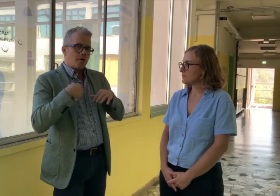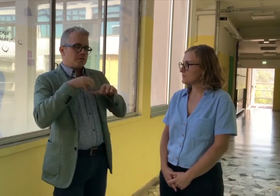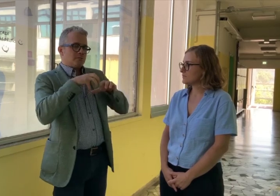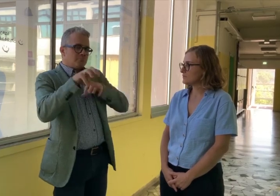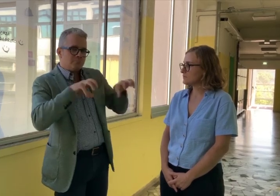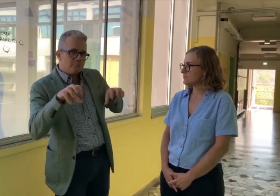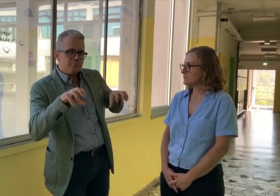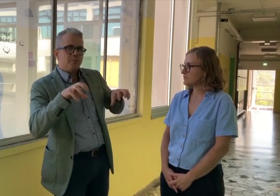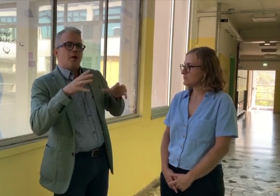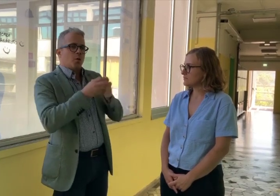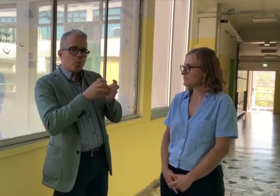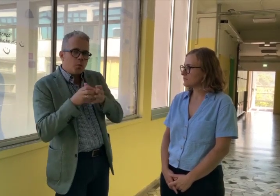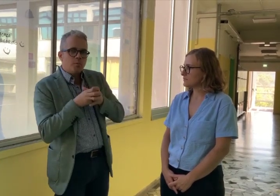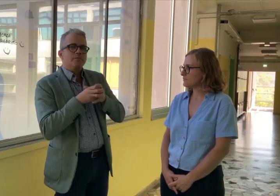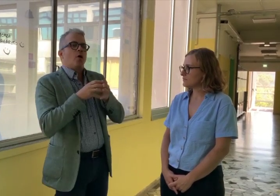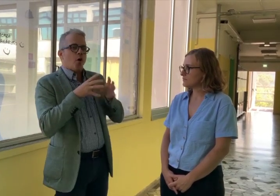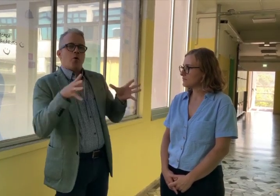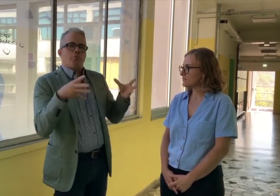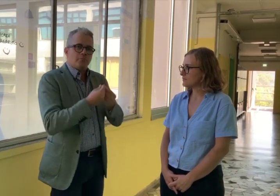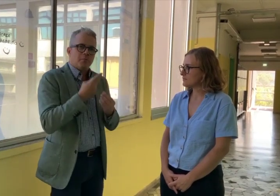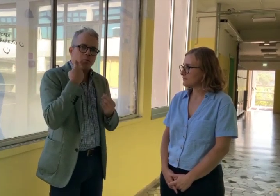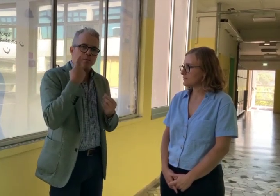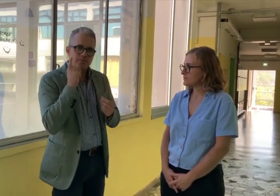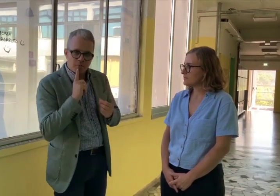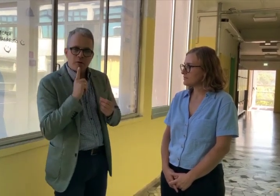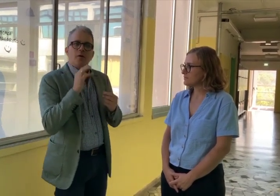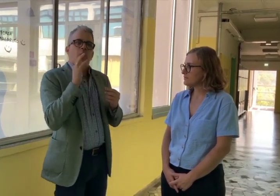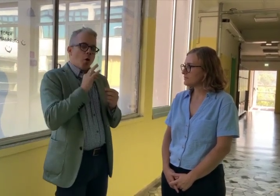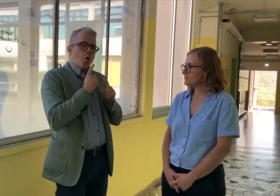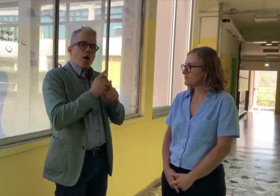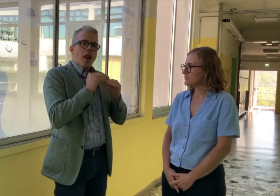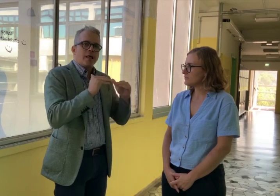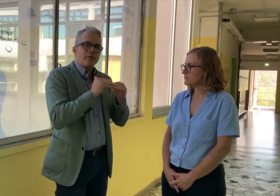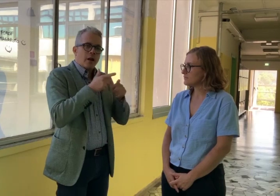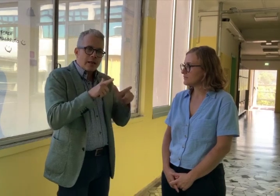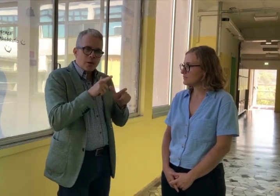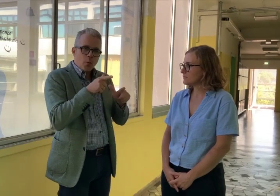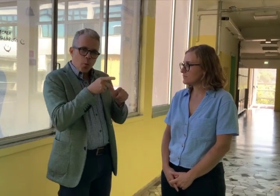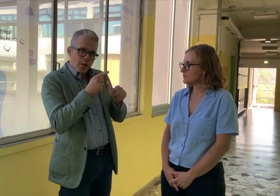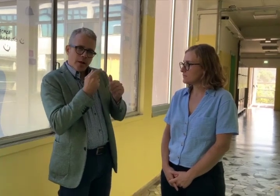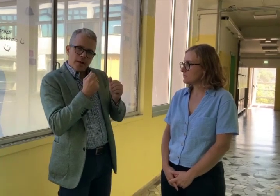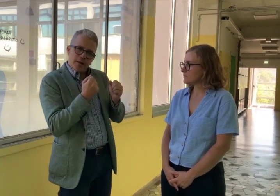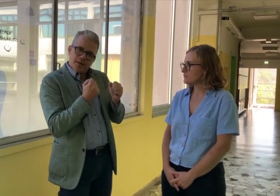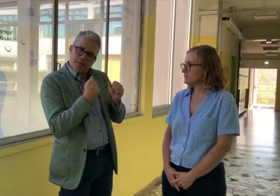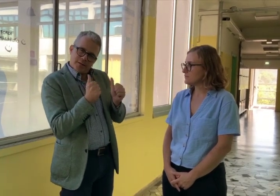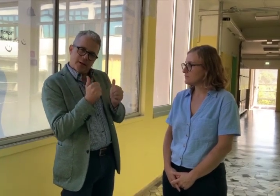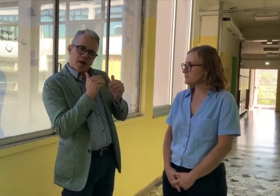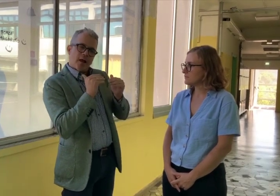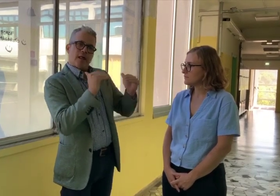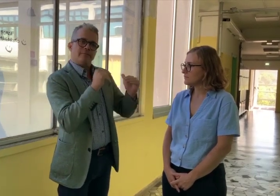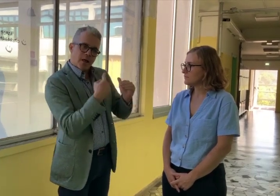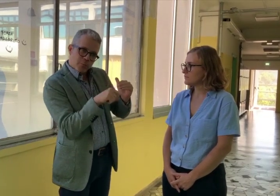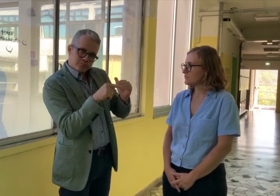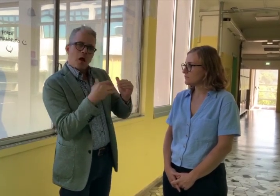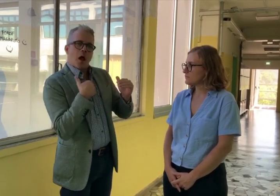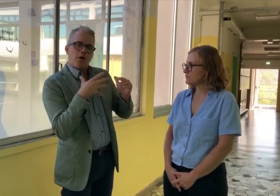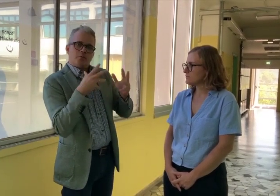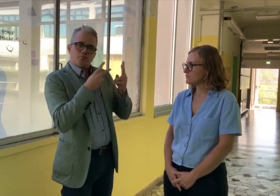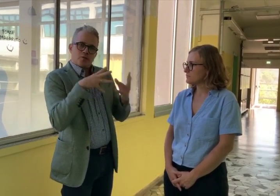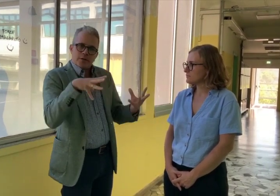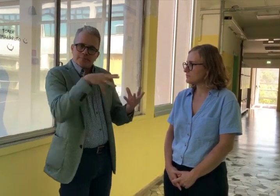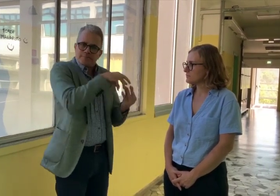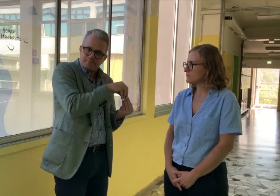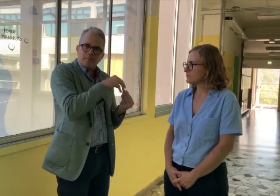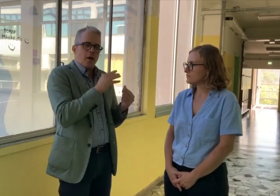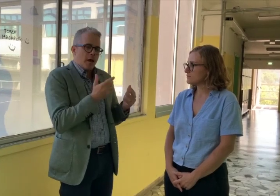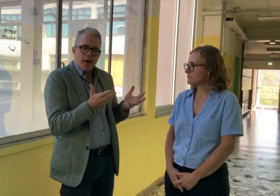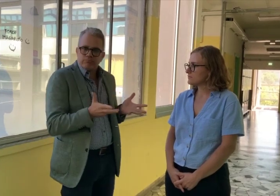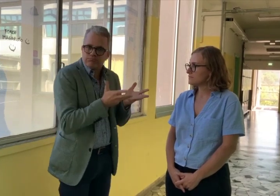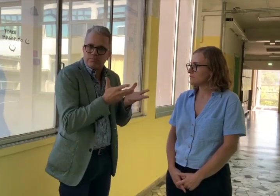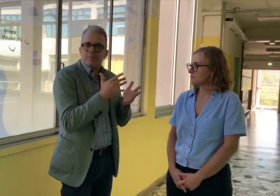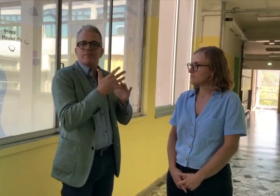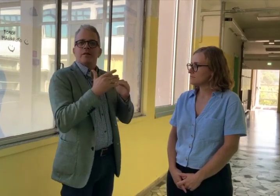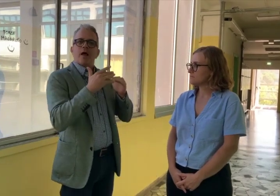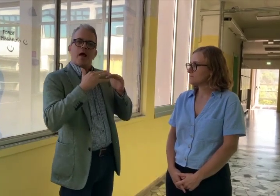dei gruppi o farli lavorare tutti insieme, anche per innalzare il livello linguistico di ognuno.